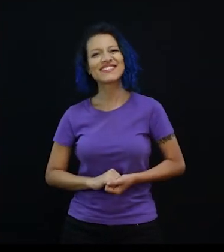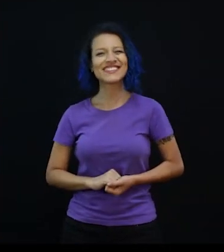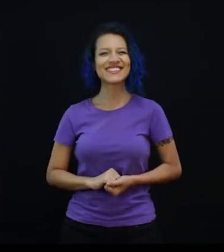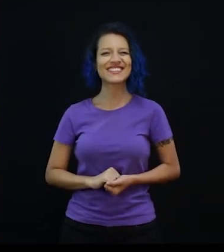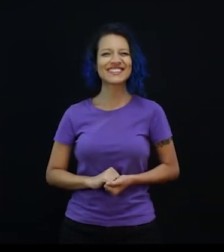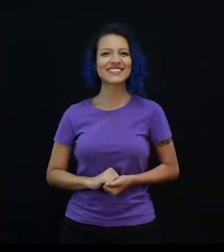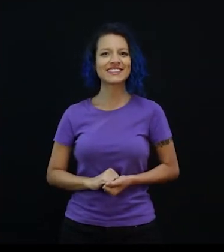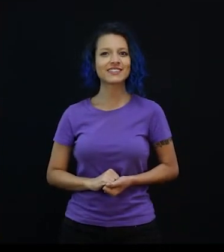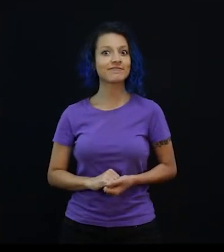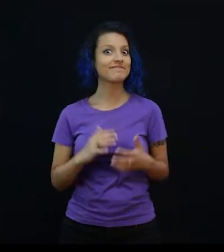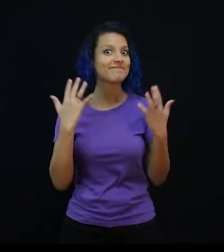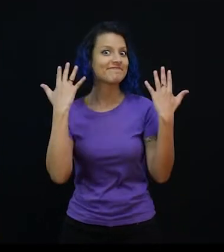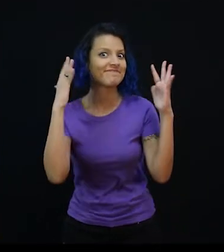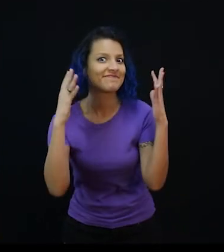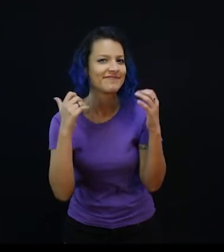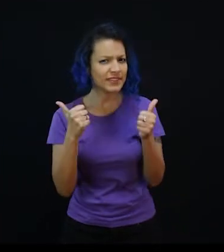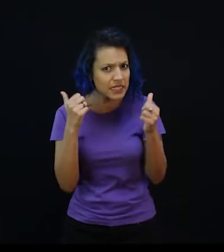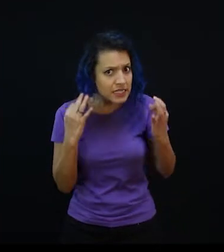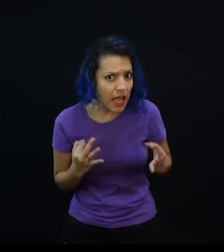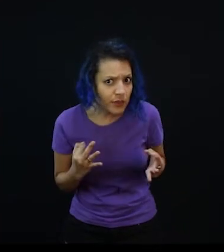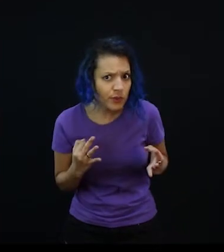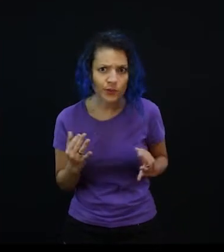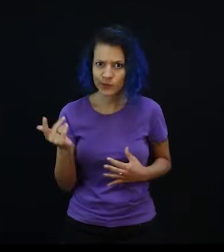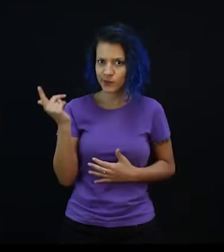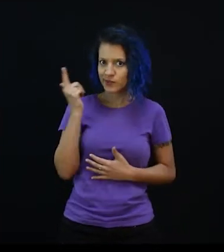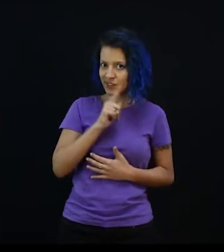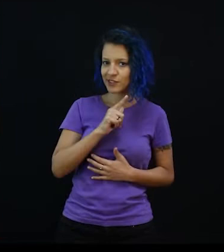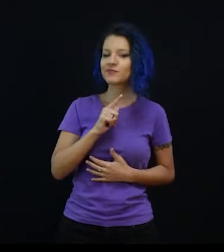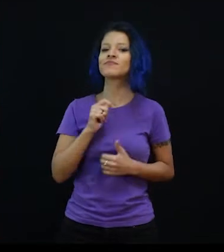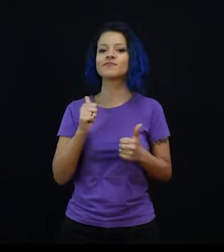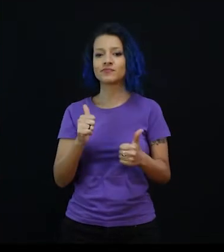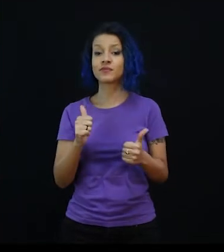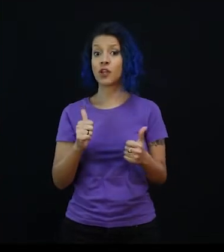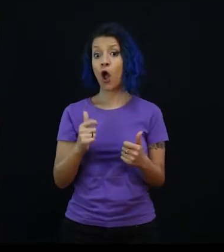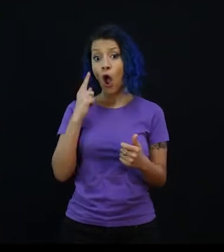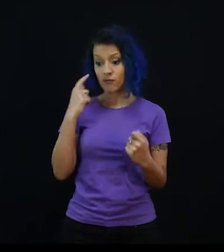Aê, deu certo? Bate com a tua frigideira na minha frigideira devagar.